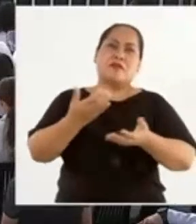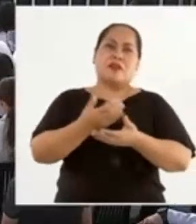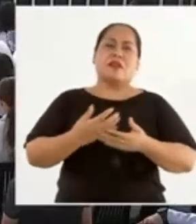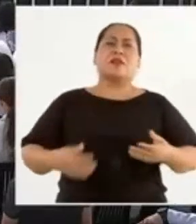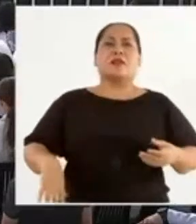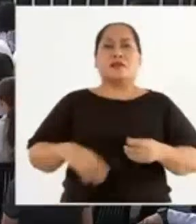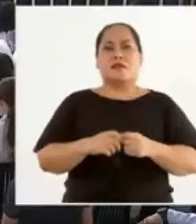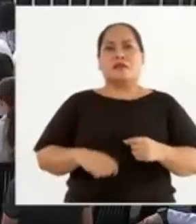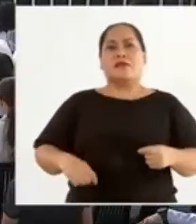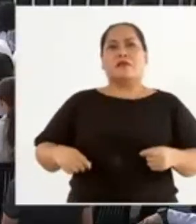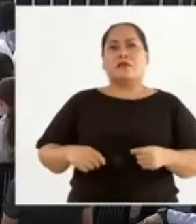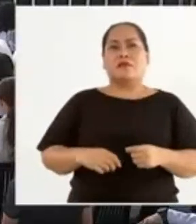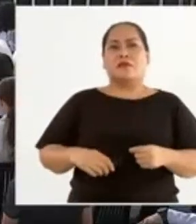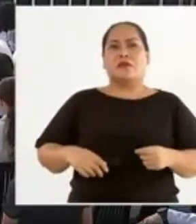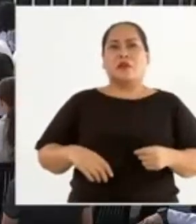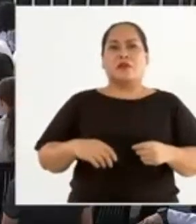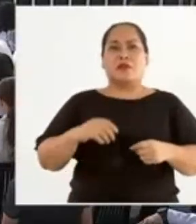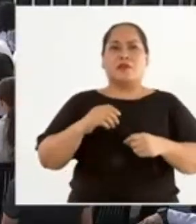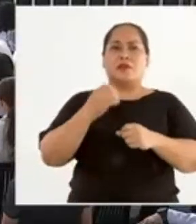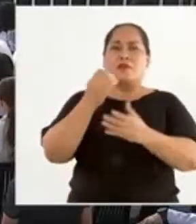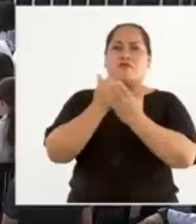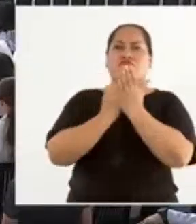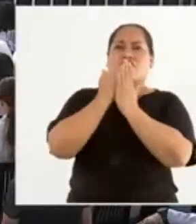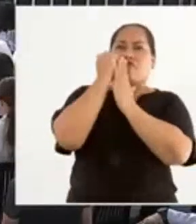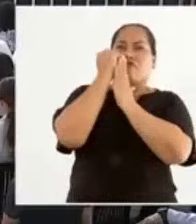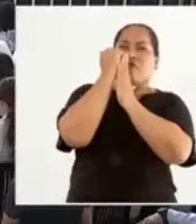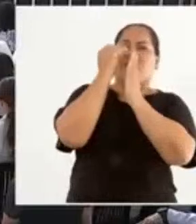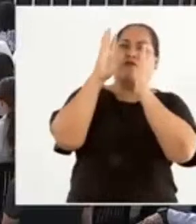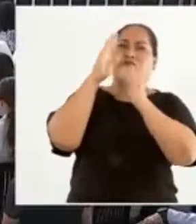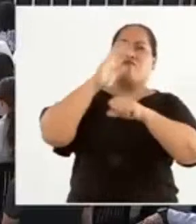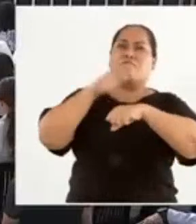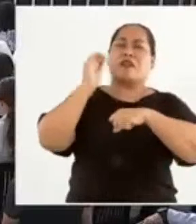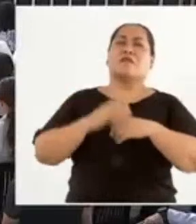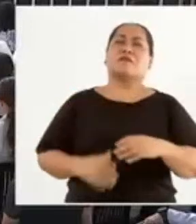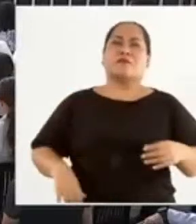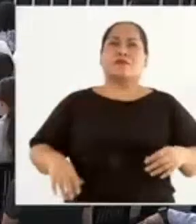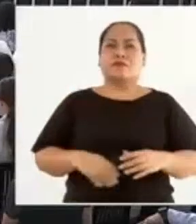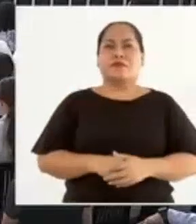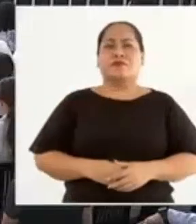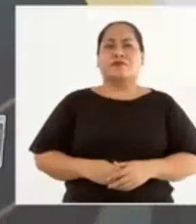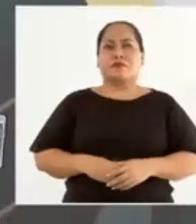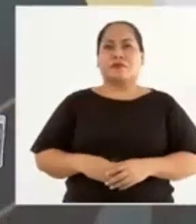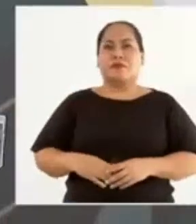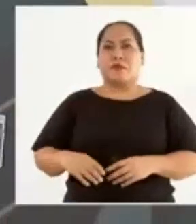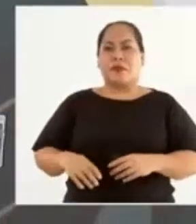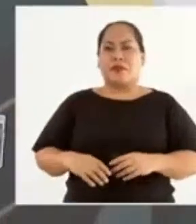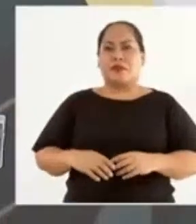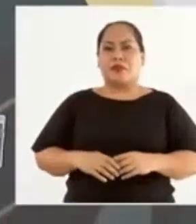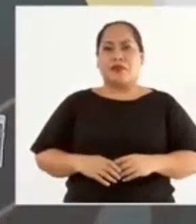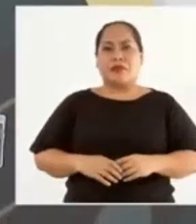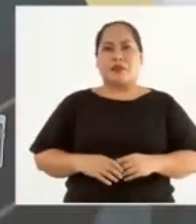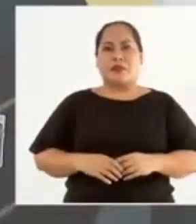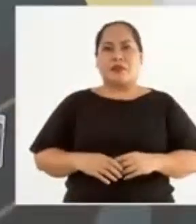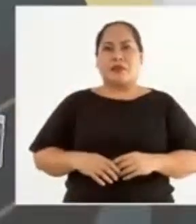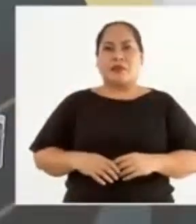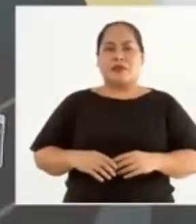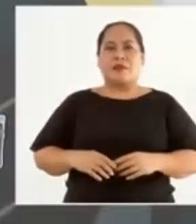poco tiempo. Y no podemos dejar de mencionar a nuestras hermanas y nuestros hermanos migrantes